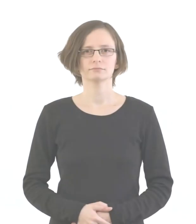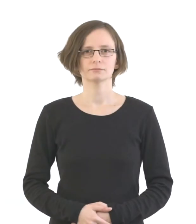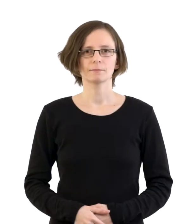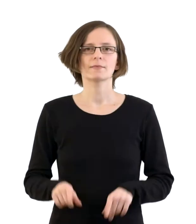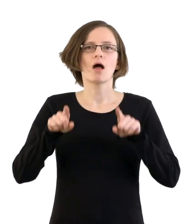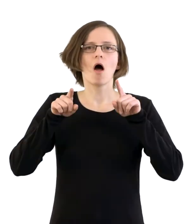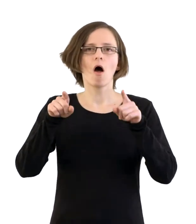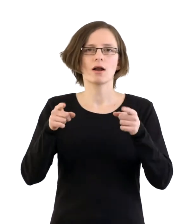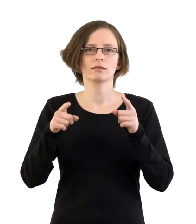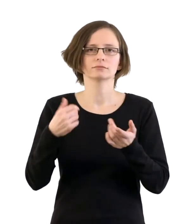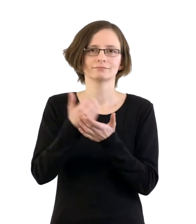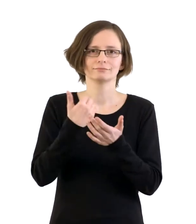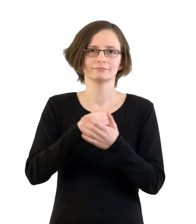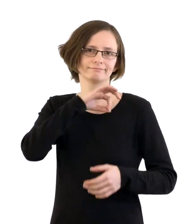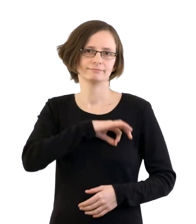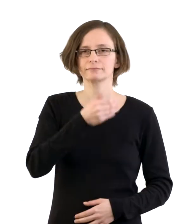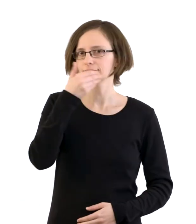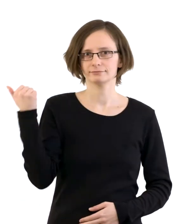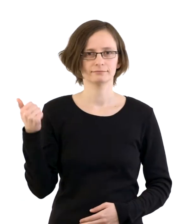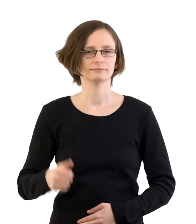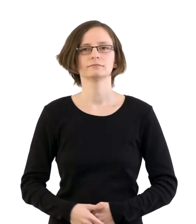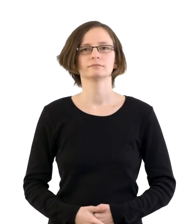Organizacja/spółka non-profit